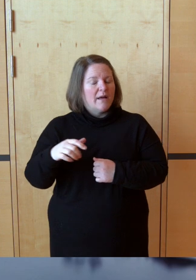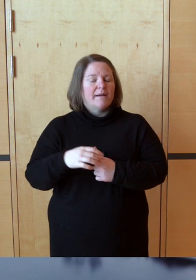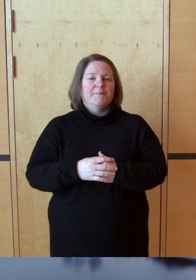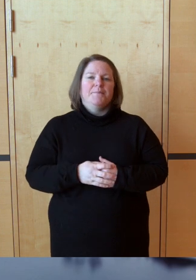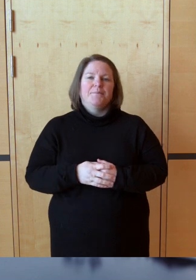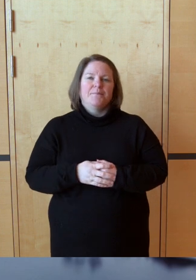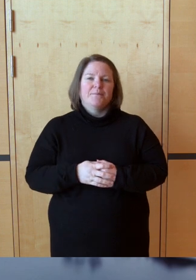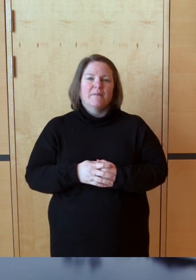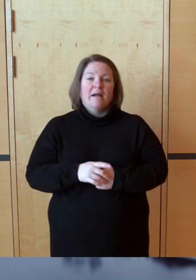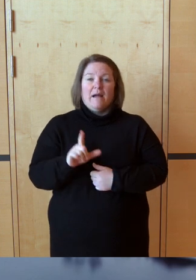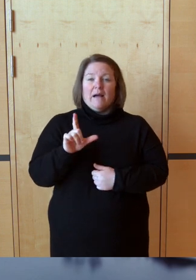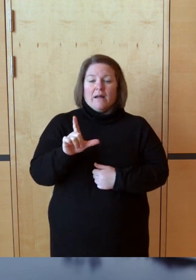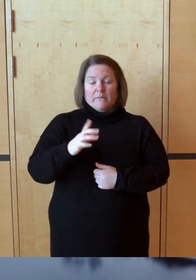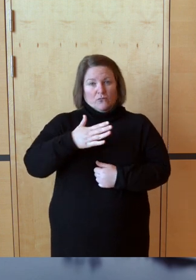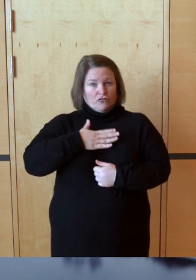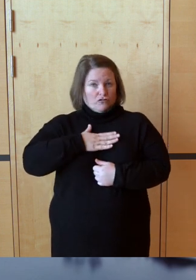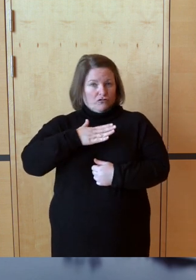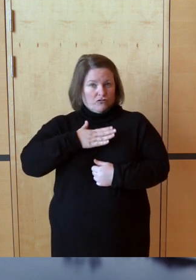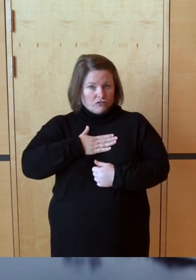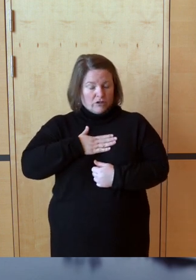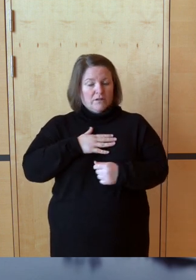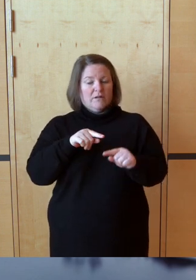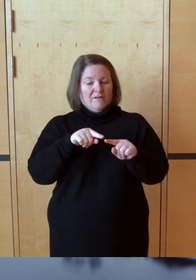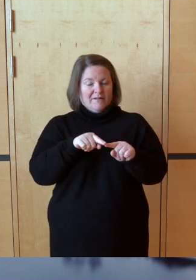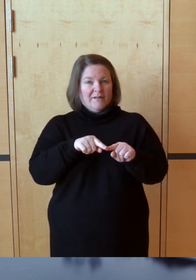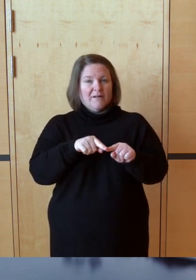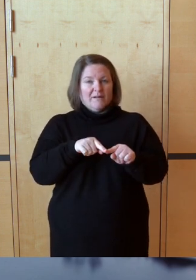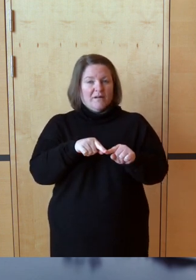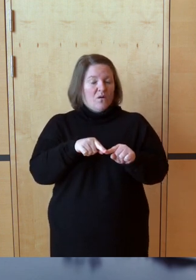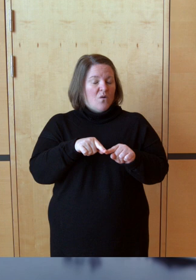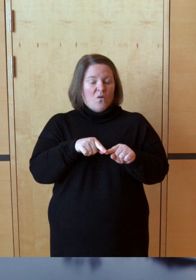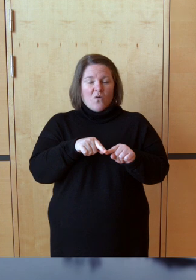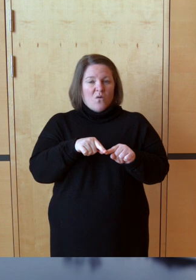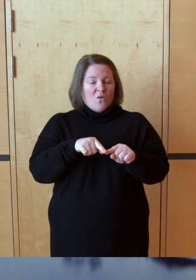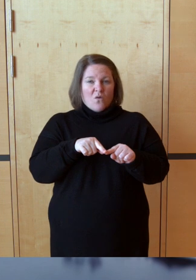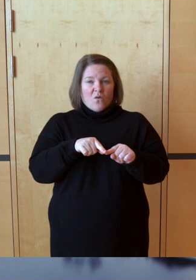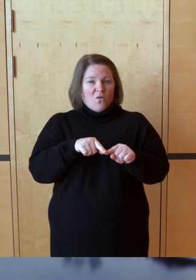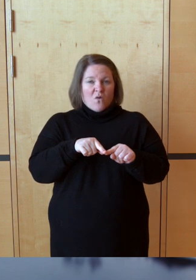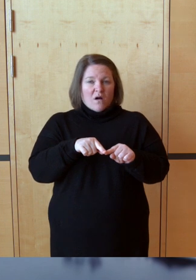Liberalerna tycker att det här har blivit en lång och komplicerat hiss